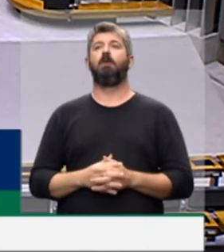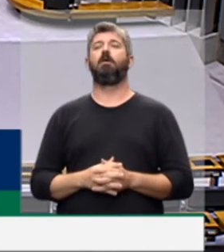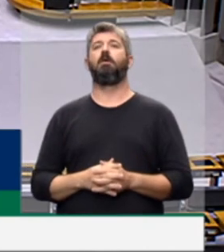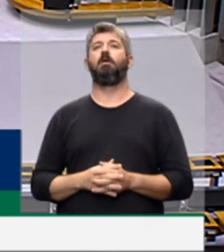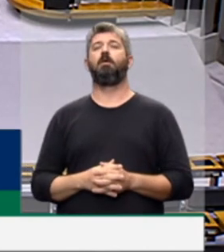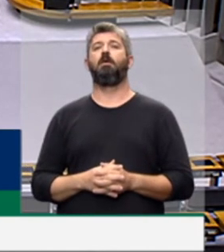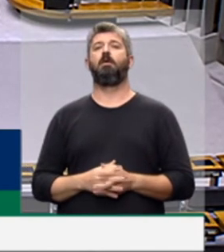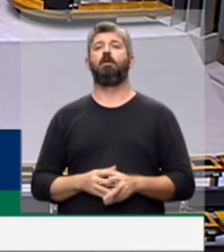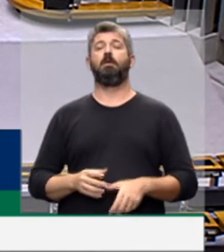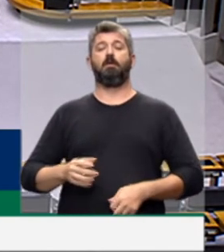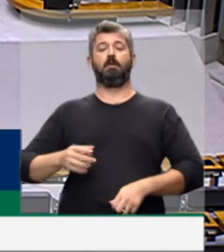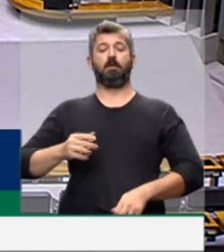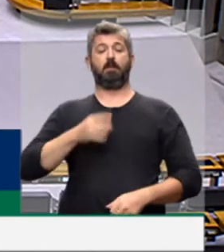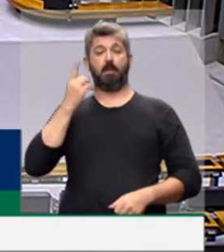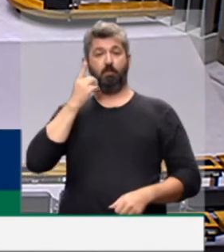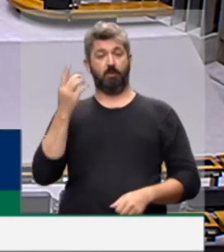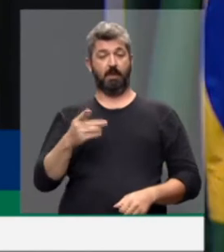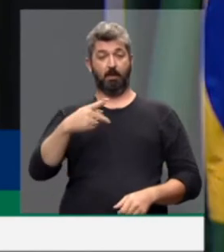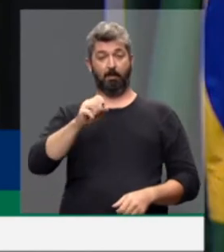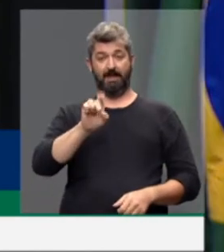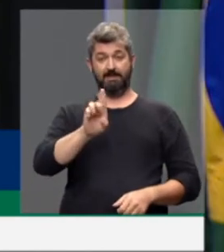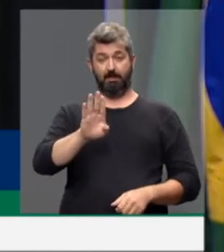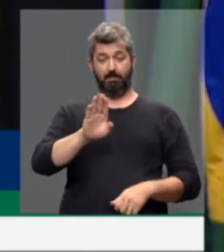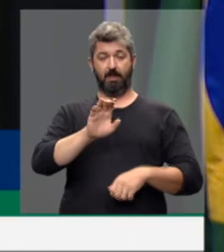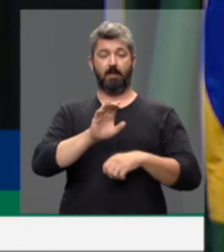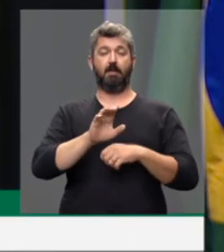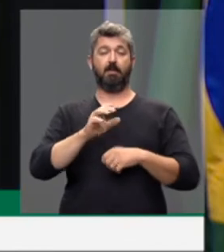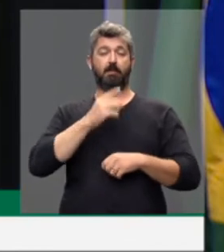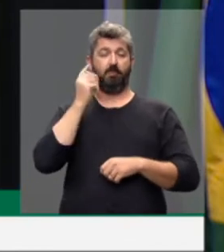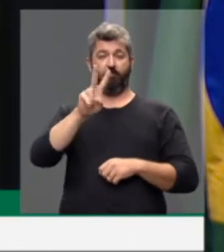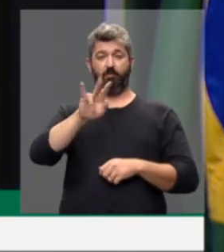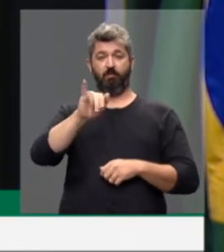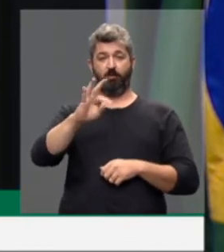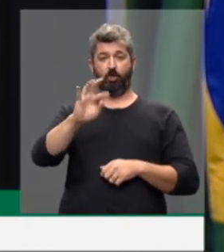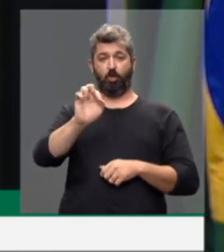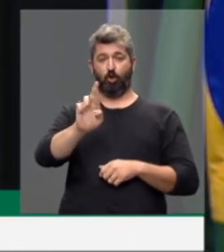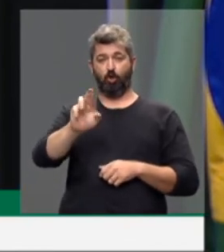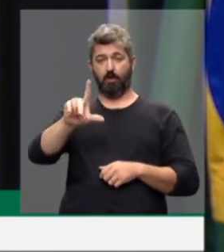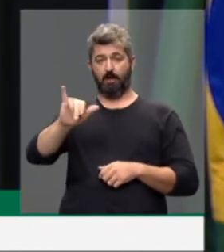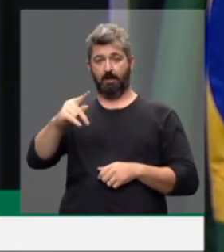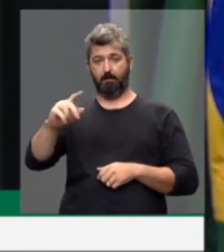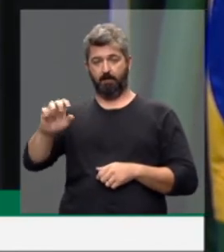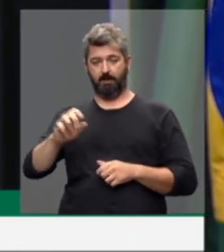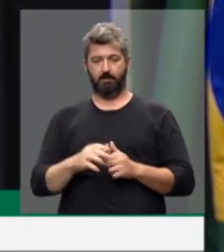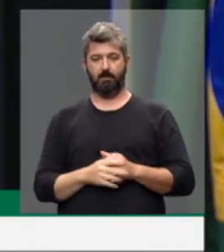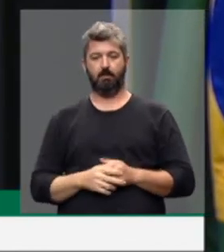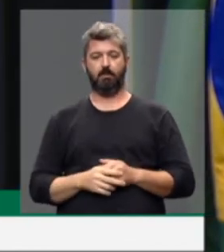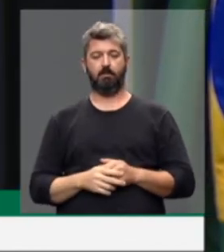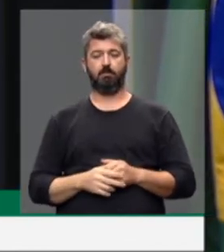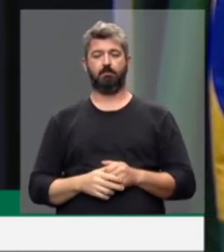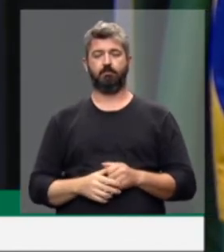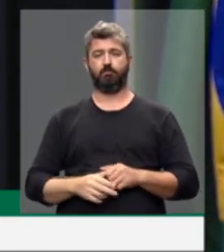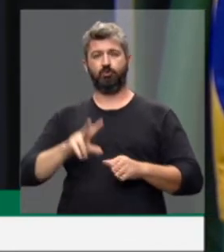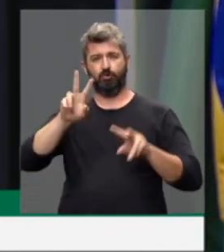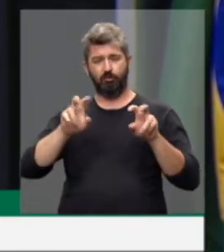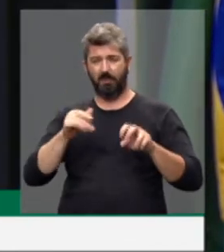CONTINUA NO DEBATE EM MOMENTO DA DISCUSSÃO, DE MANEIRA OFICIAL CHAMADA ESTE PERÍODO AGORA DE MANEIRA FORMAL, AGORA